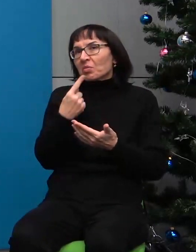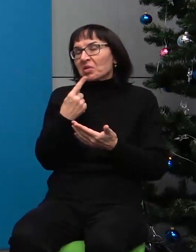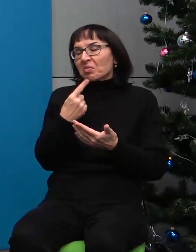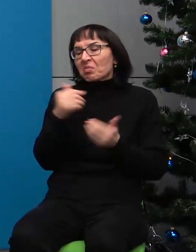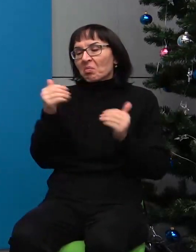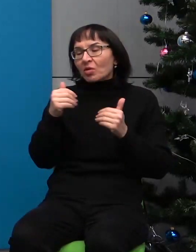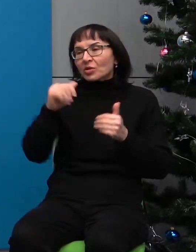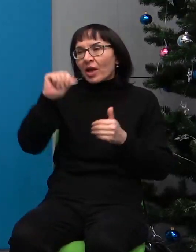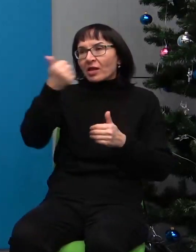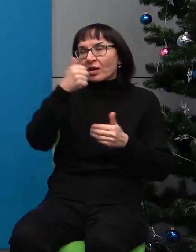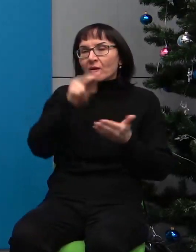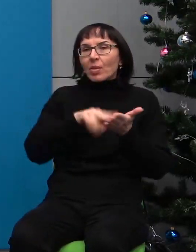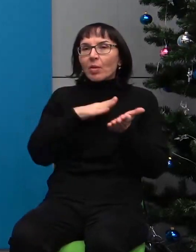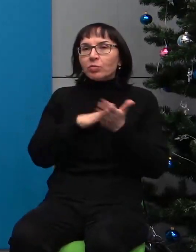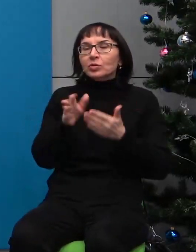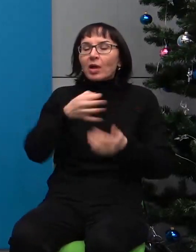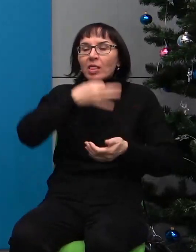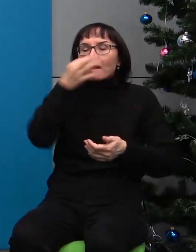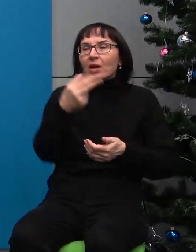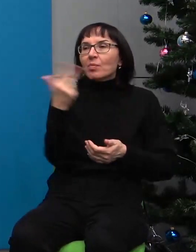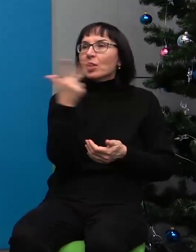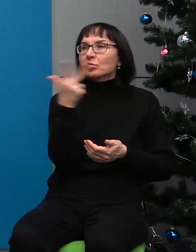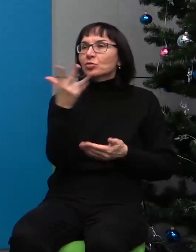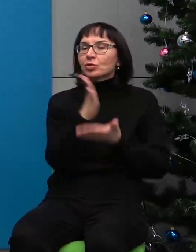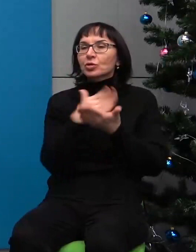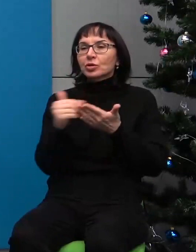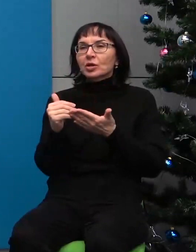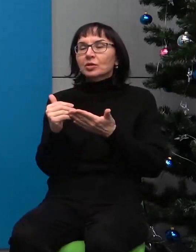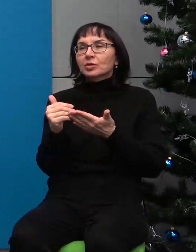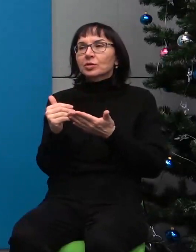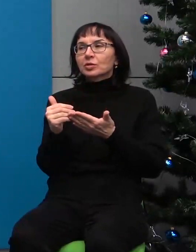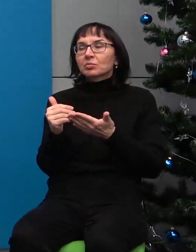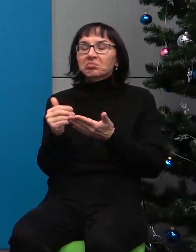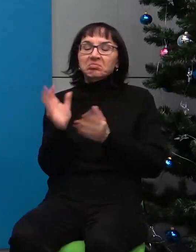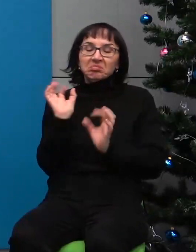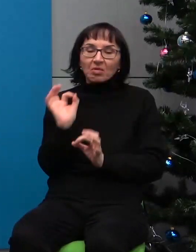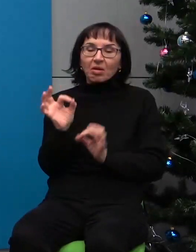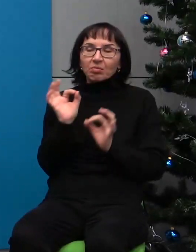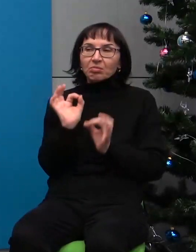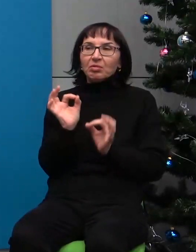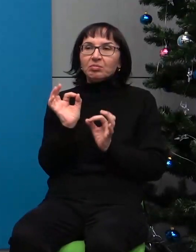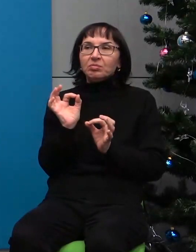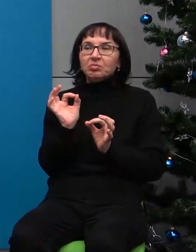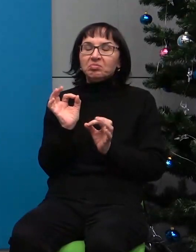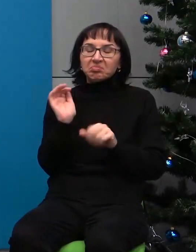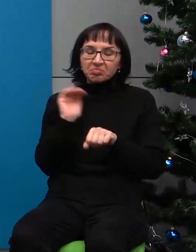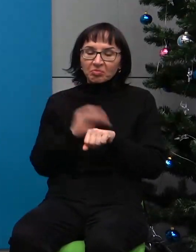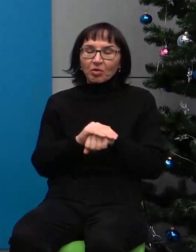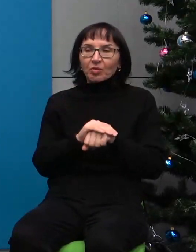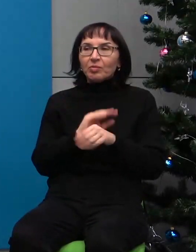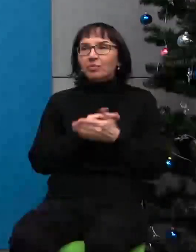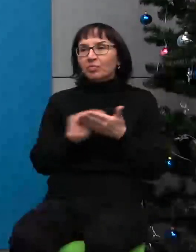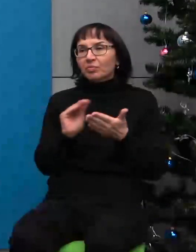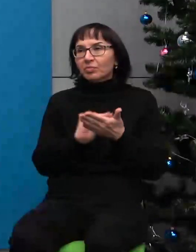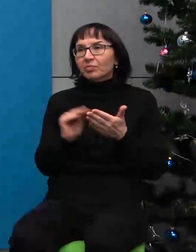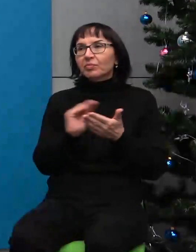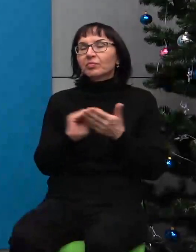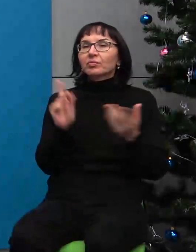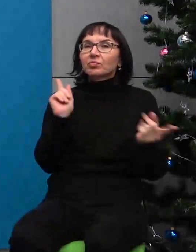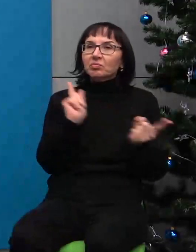Nie od razu trzy, bo to się lepiej sprzedaje, jak są części. Ja mówię, no dobra, no to piszmy. Na spotkanie do wiadomictwa zresztą